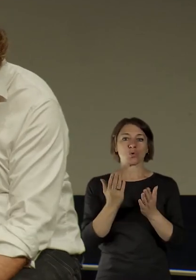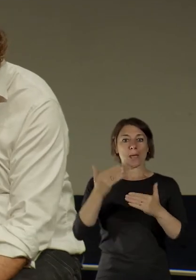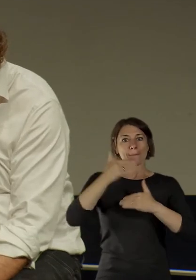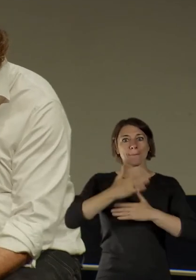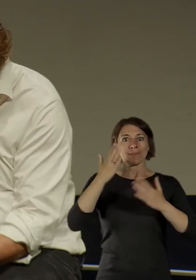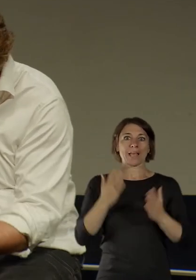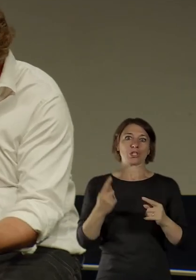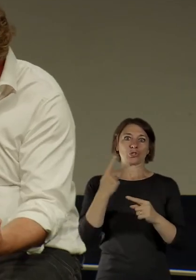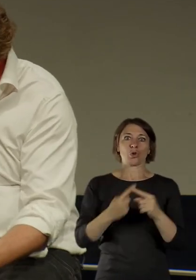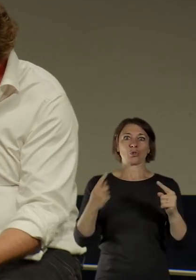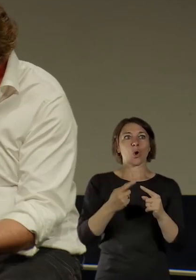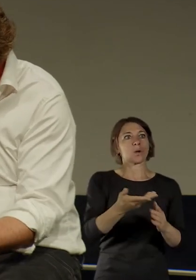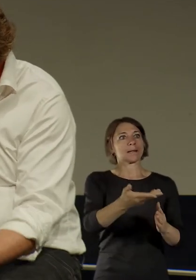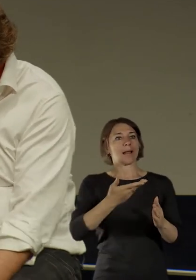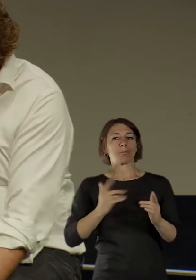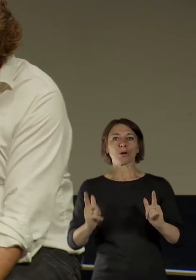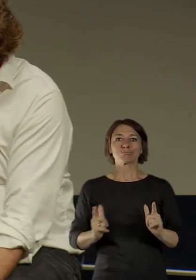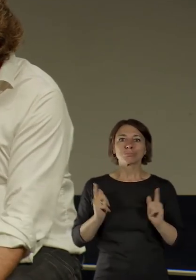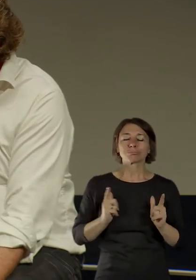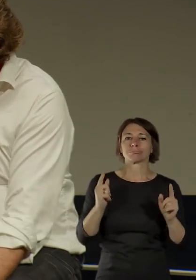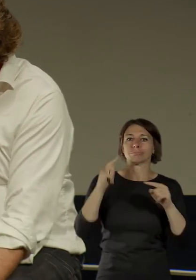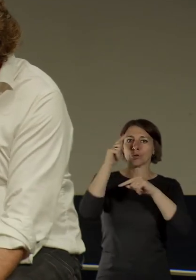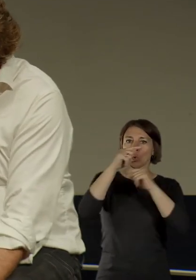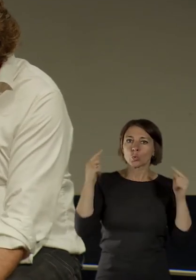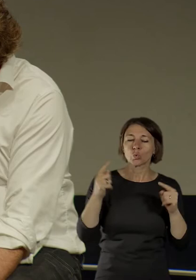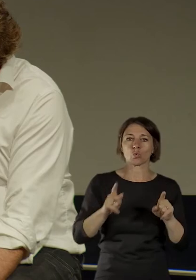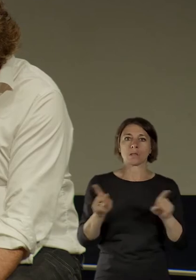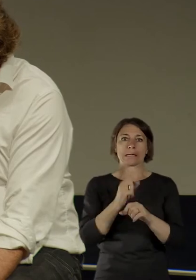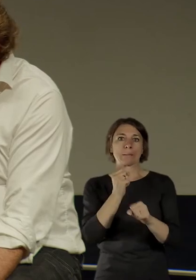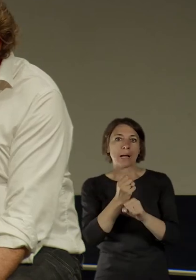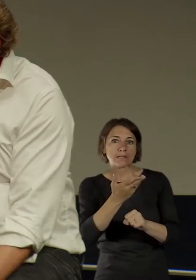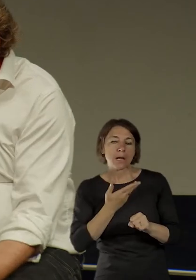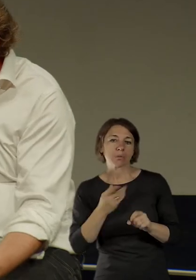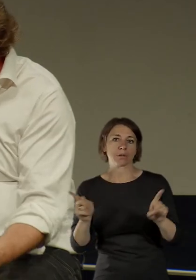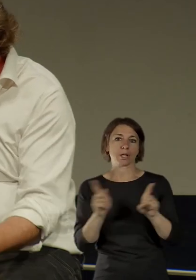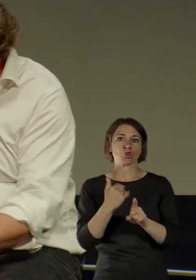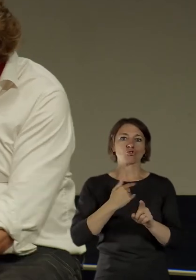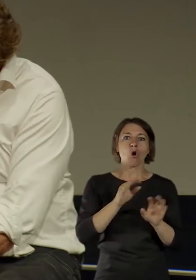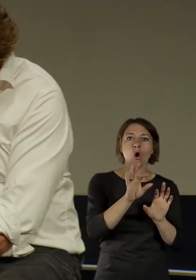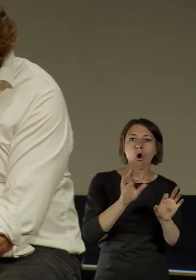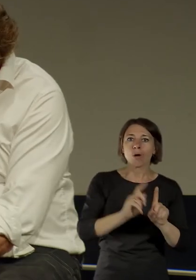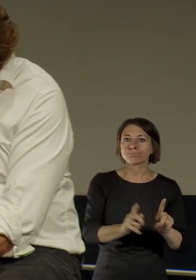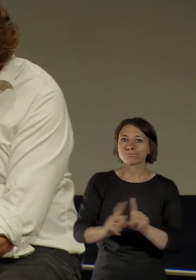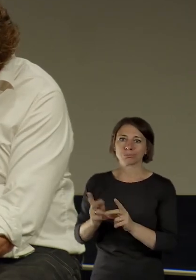kulturní, pracovní příležitosti, školství a podobně. A samozřejmě to město zatěžuje.